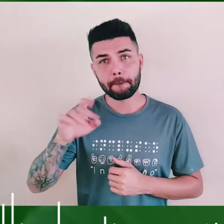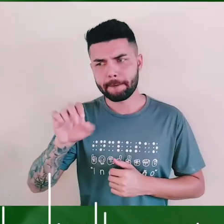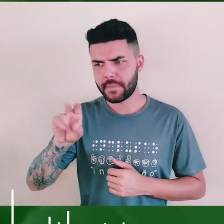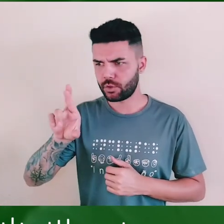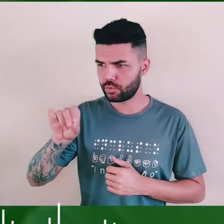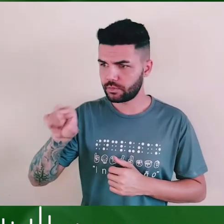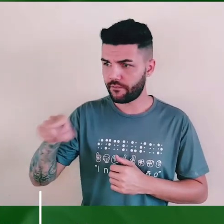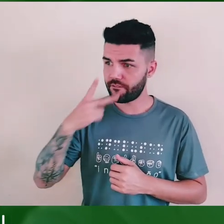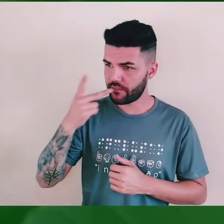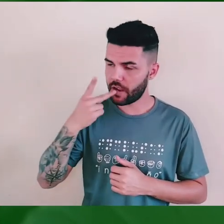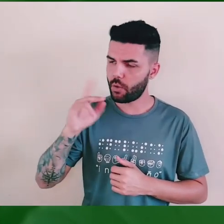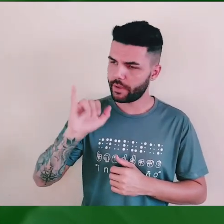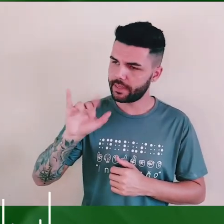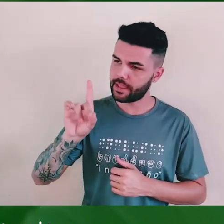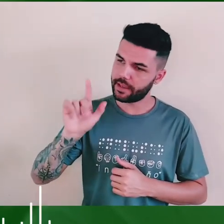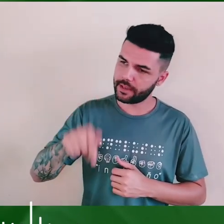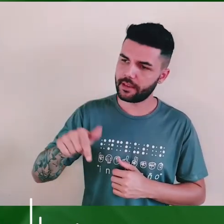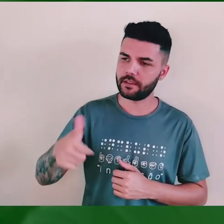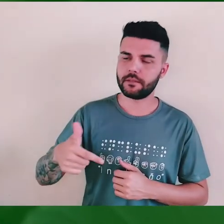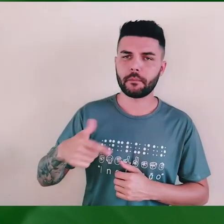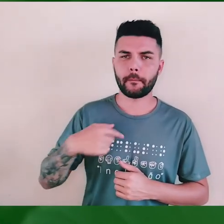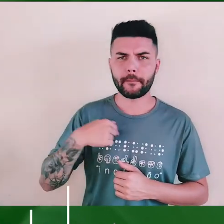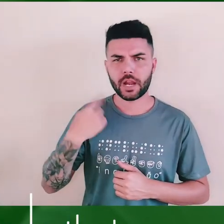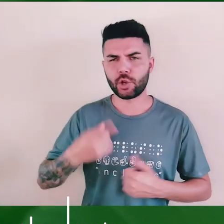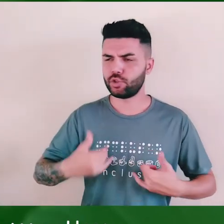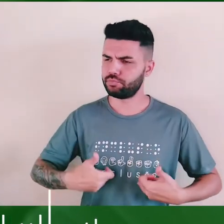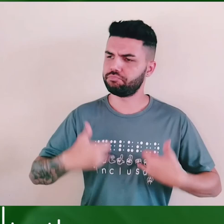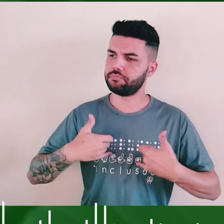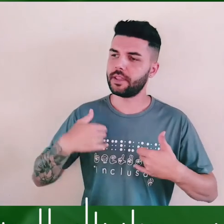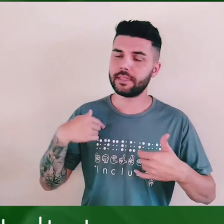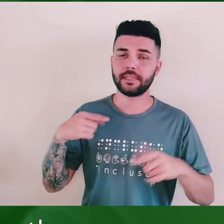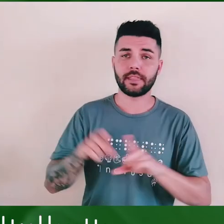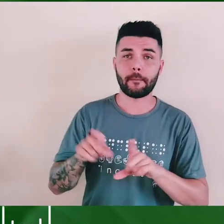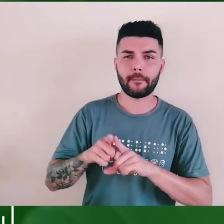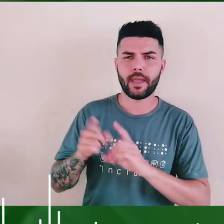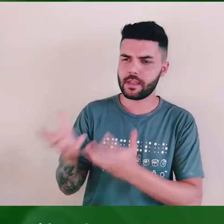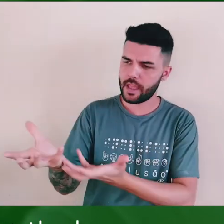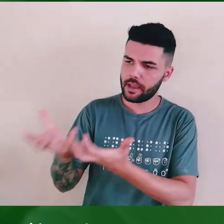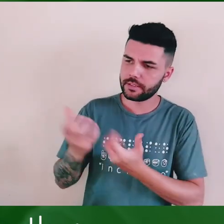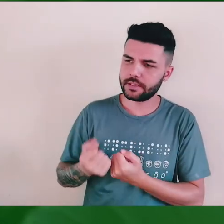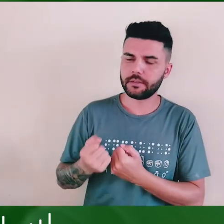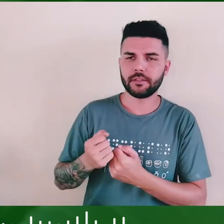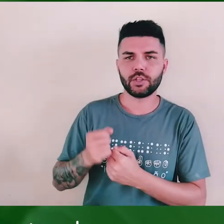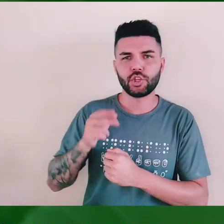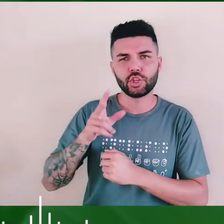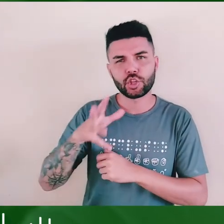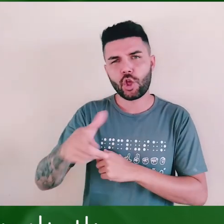uma honra te receber, todas as lives são muito importantes e especiais pois a gente